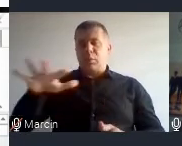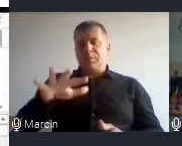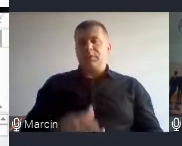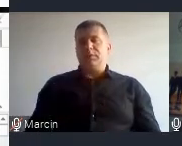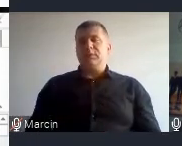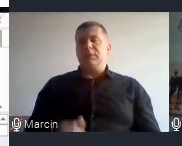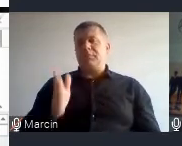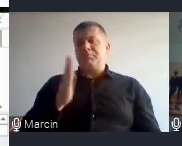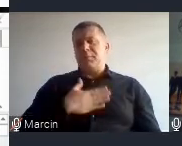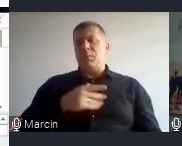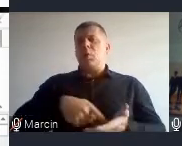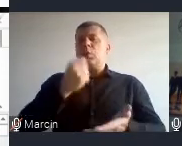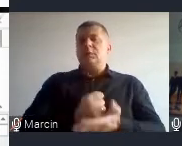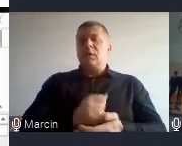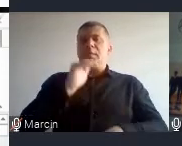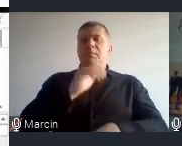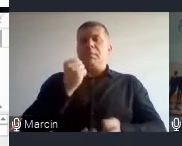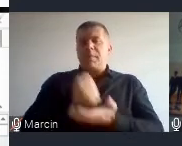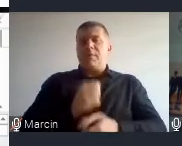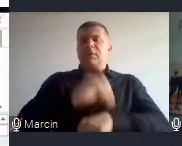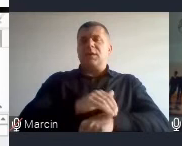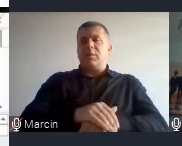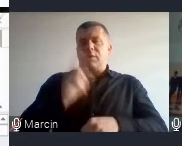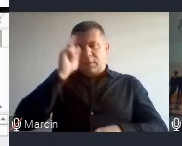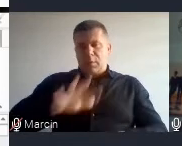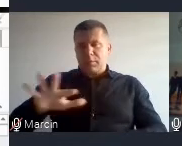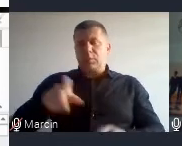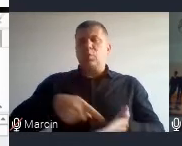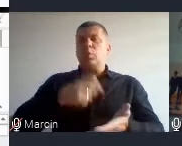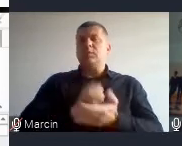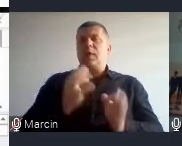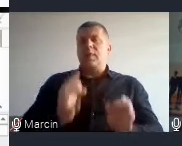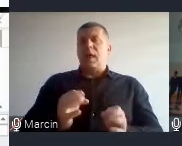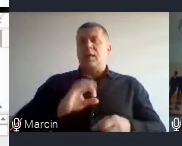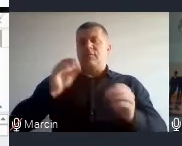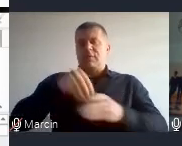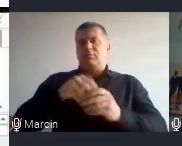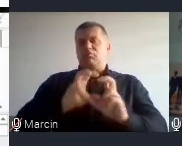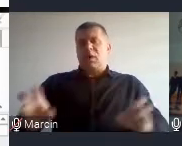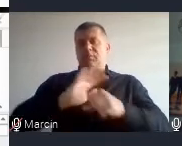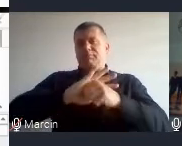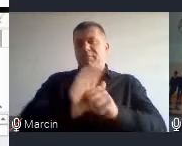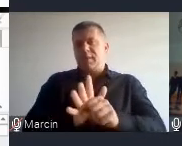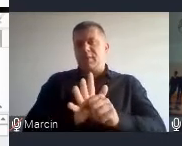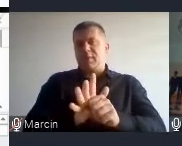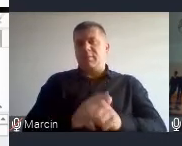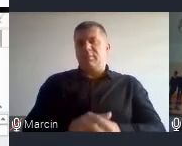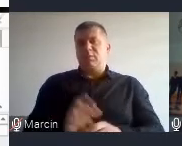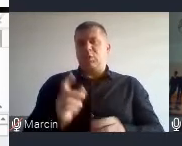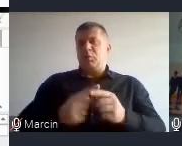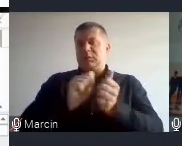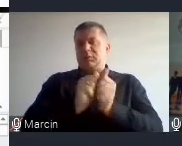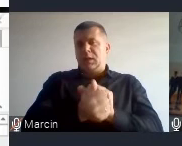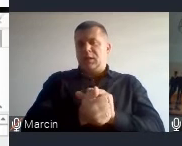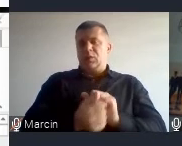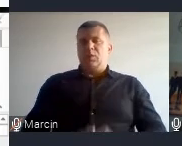Będziemy mieli ustawę Prawo Zamówień Publicznych, ustawę, która teraz w czasie pandemii nieco się zmieniła,